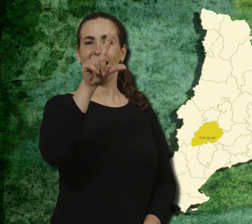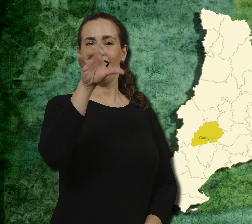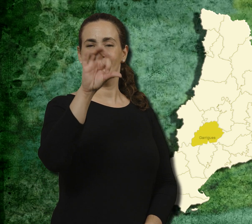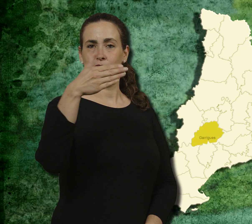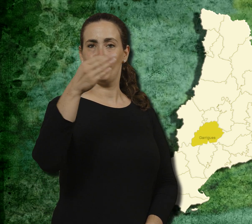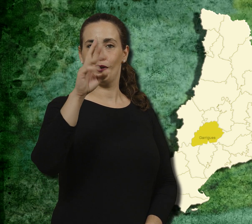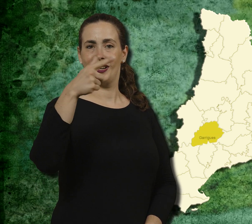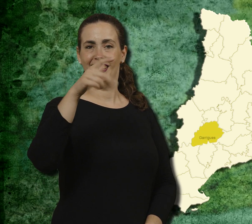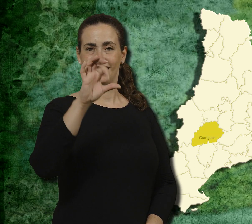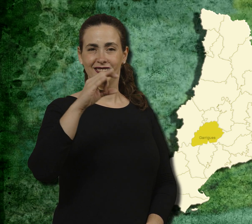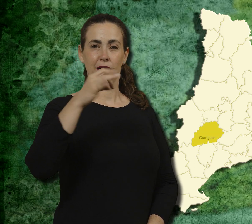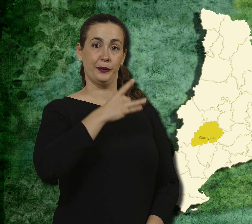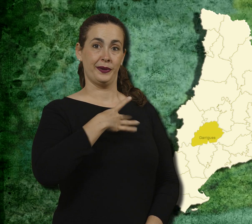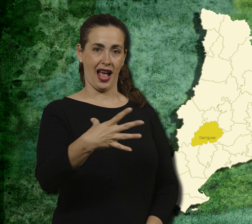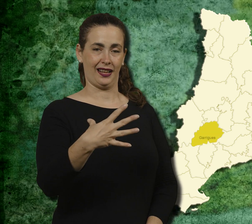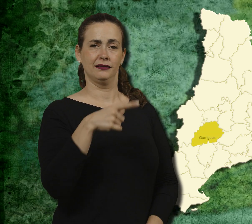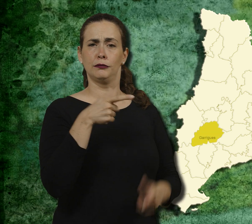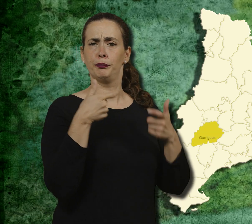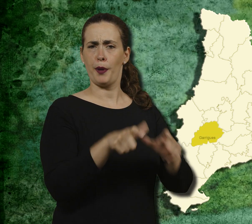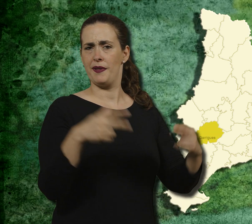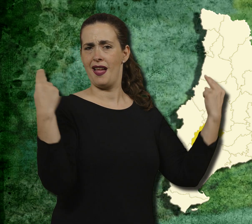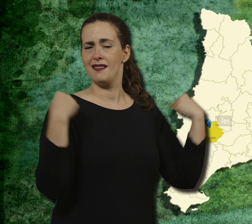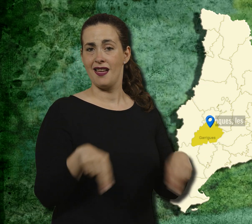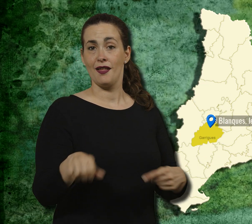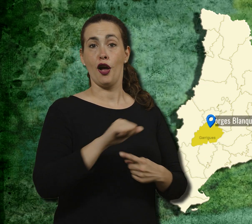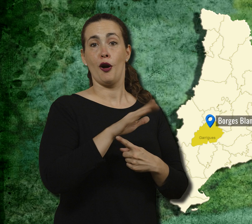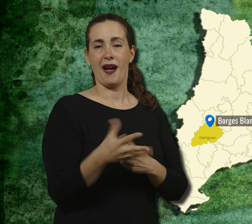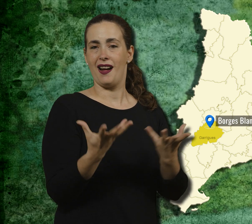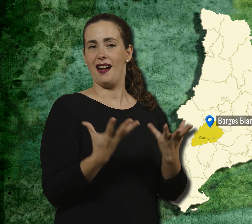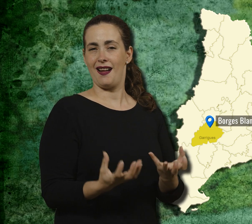LES BORGES BLANQUES Província de Lleida. Comarca: Garrigues.